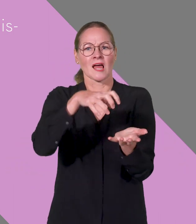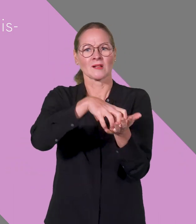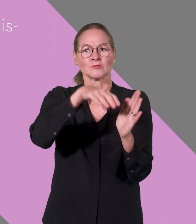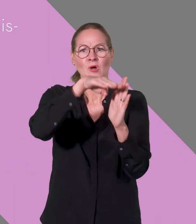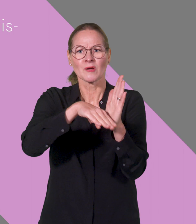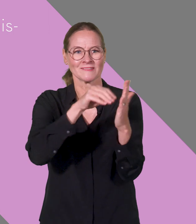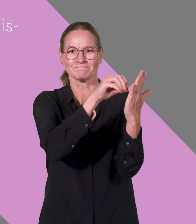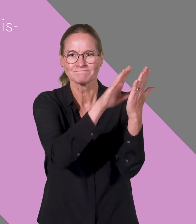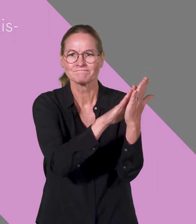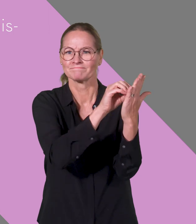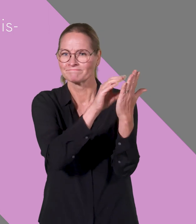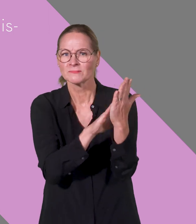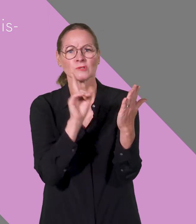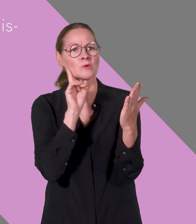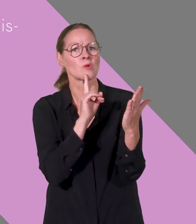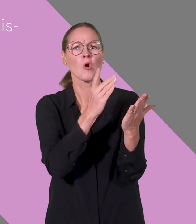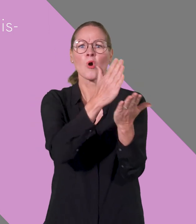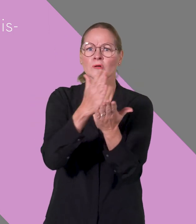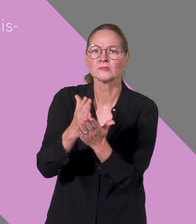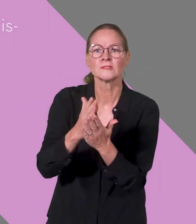millä tavoin hallitusohjelman kirjaukset kuurojen oikeuksista -